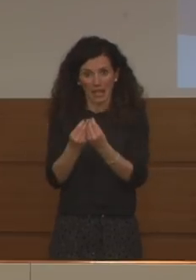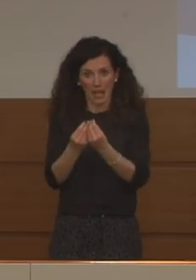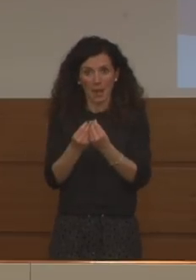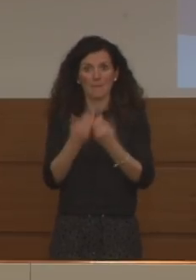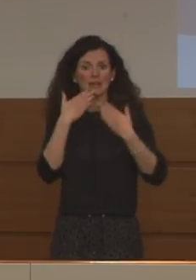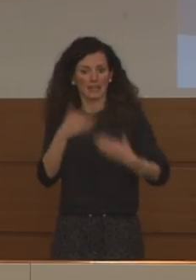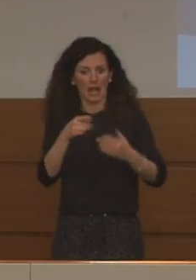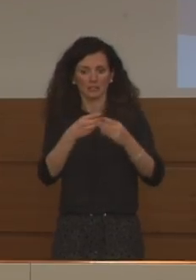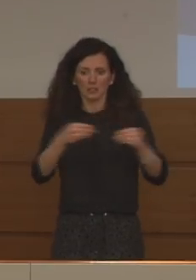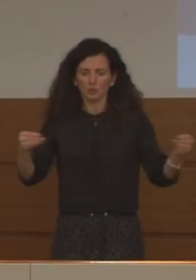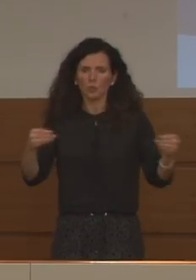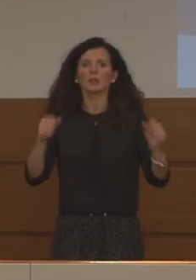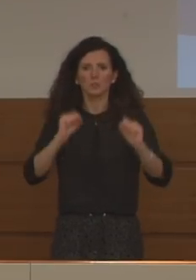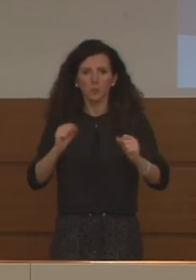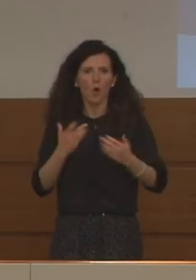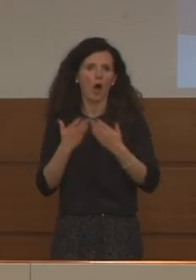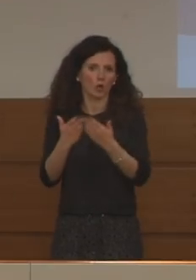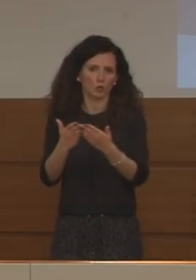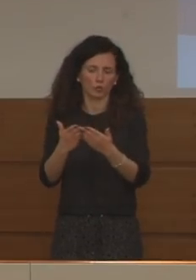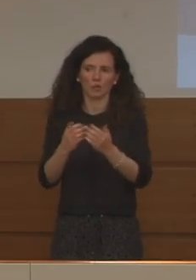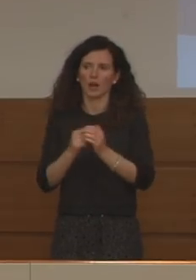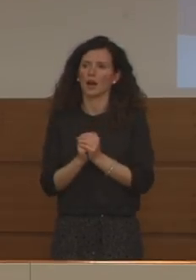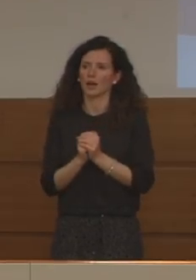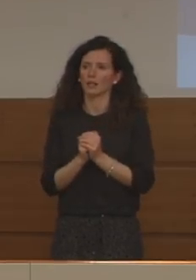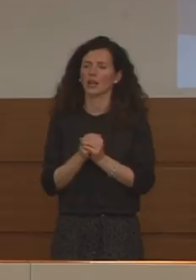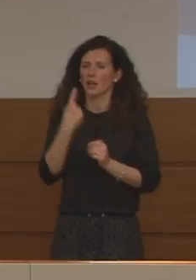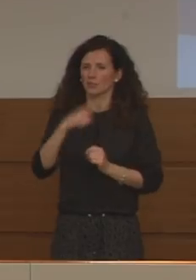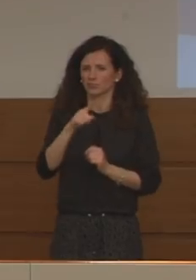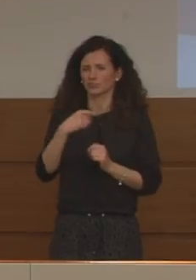servire. Io lo ricondurrei a quella seconda gamba di cui parlavo, quella